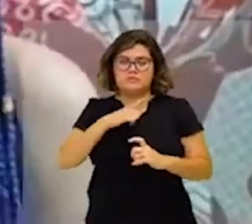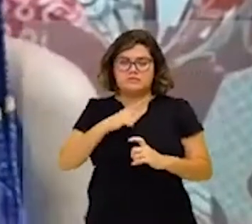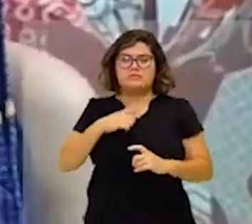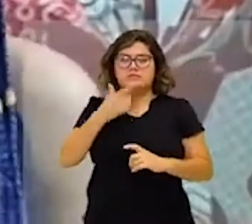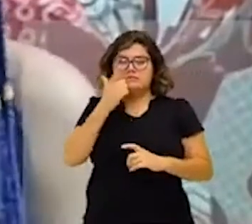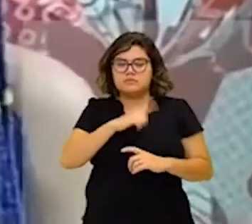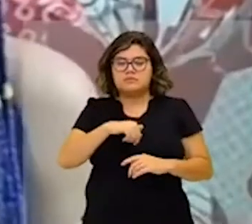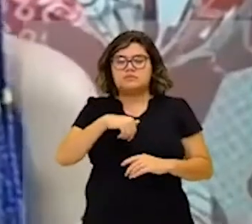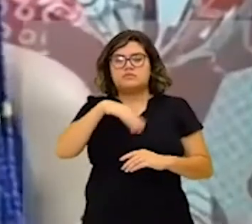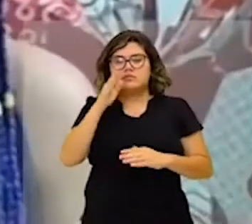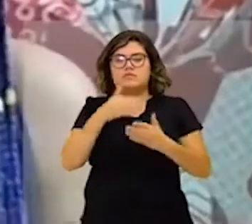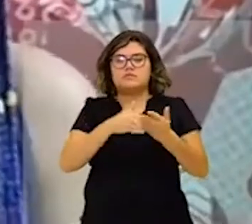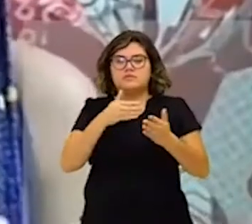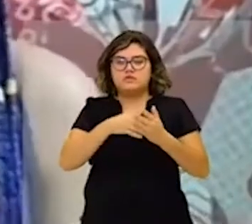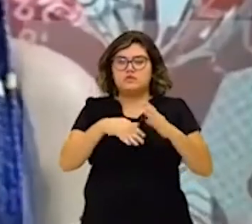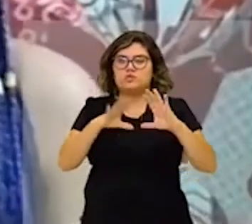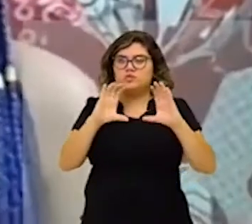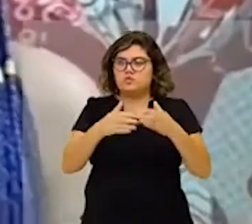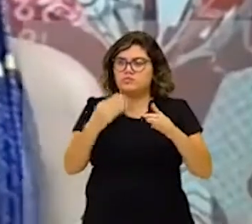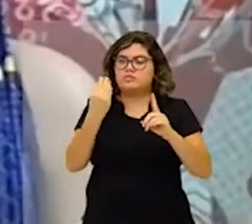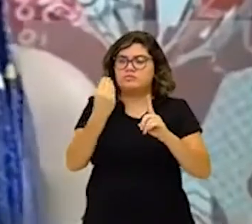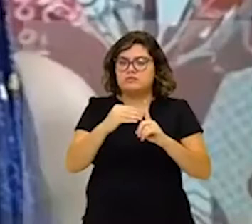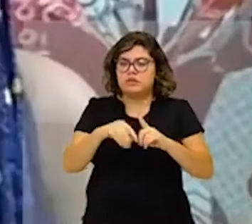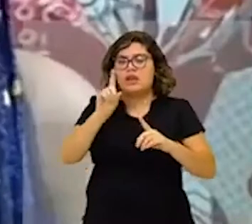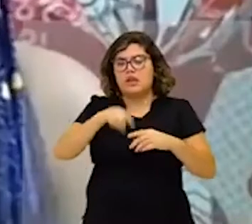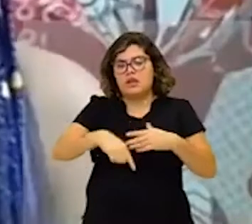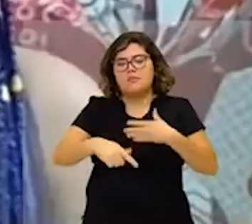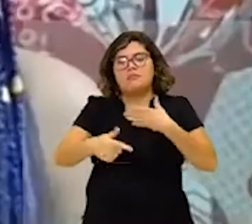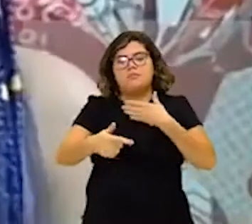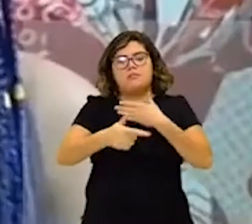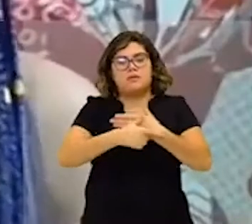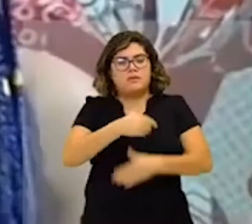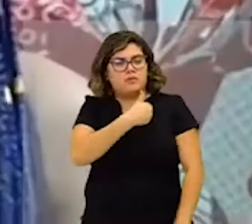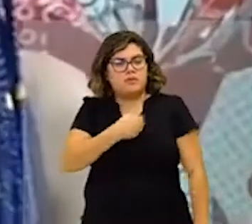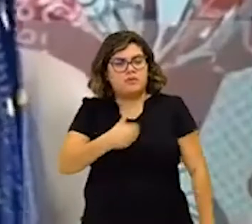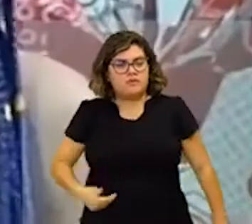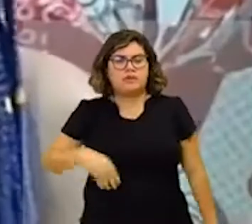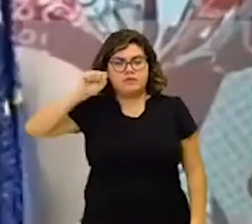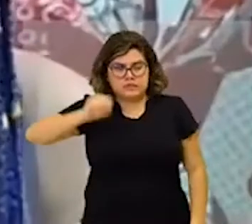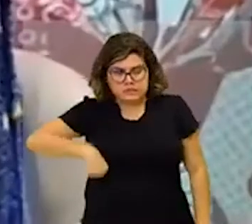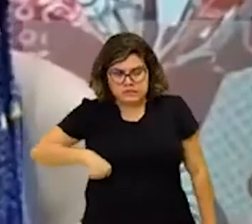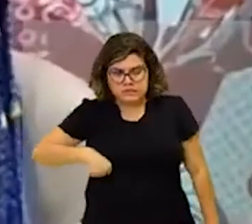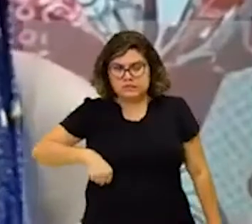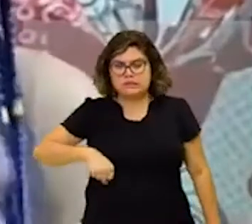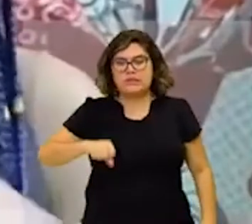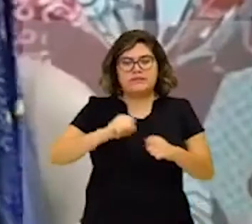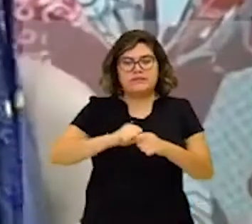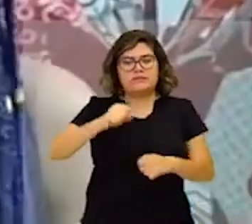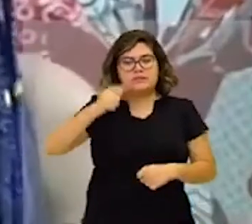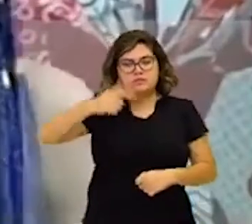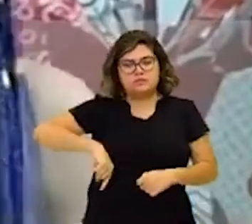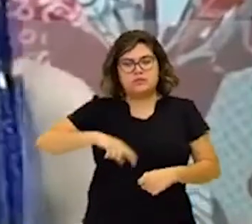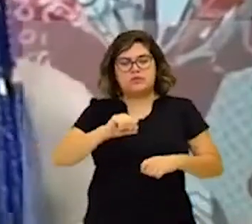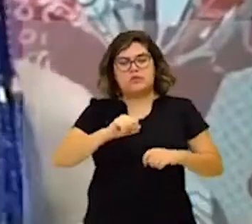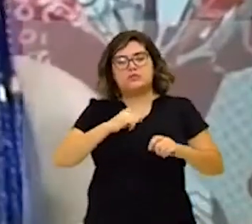bom então cabe sim é papel do estado sim é refazer essa reparação E no caso do financiamento